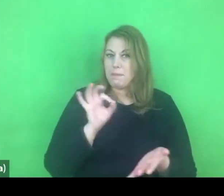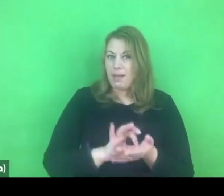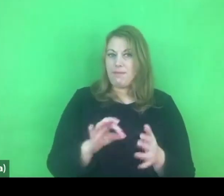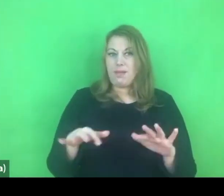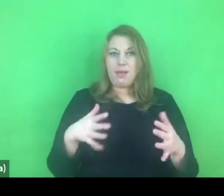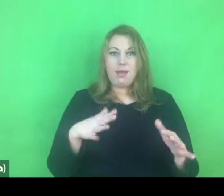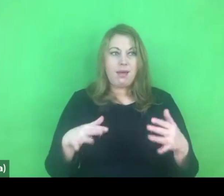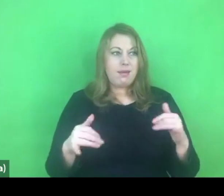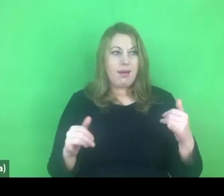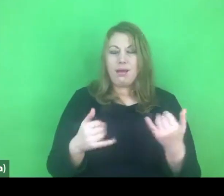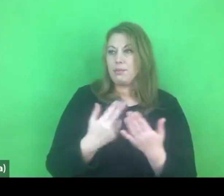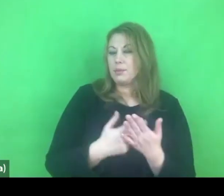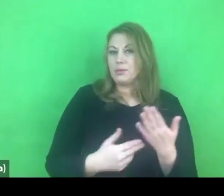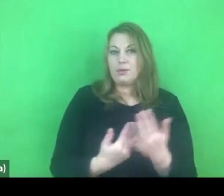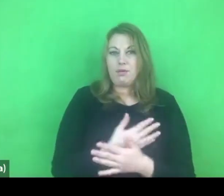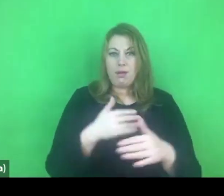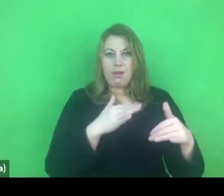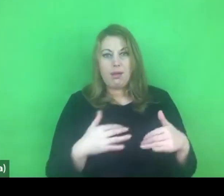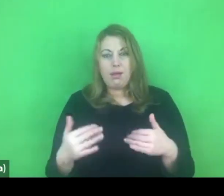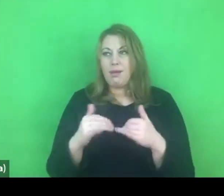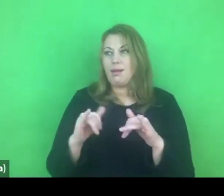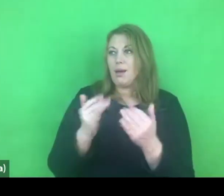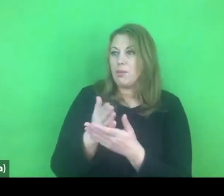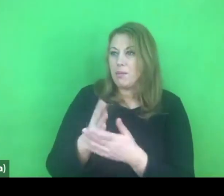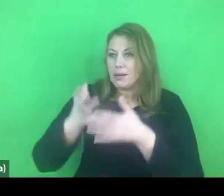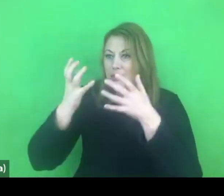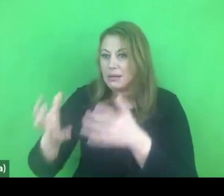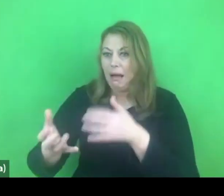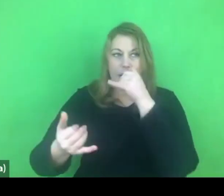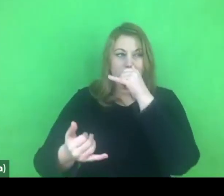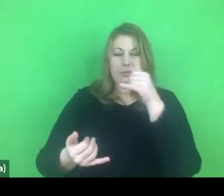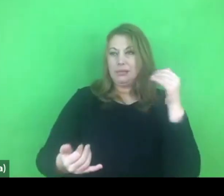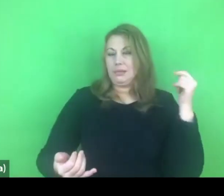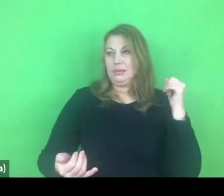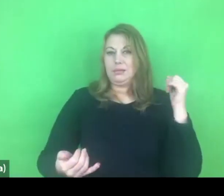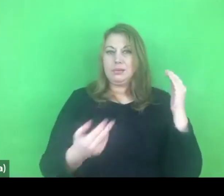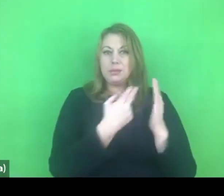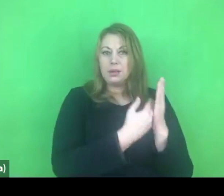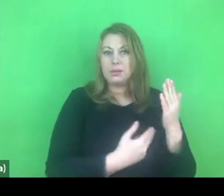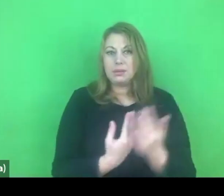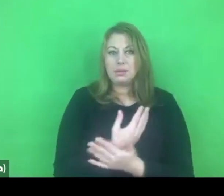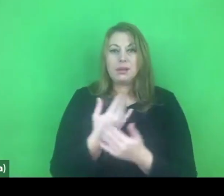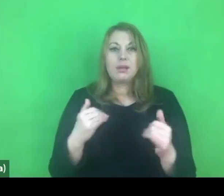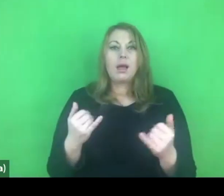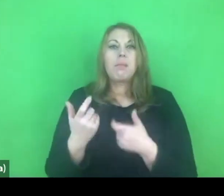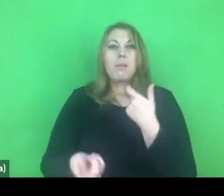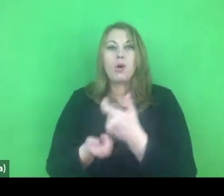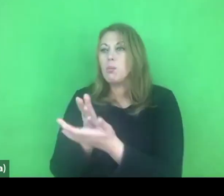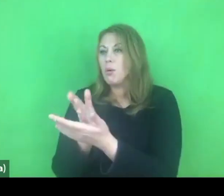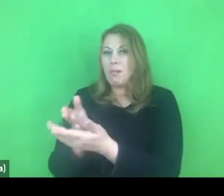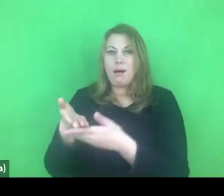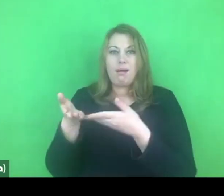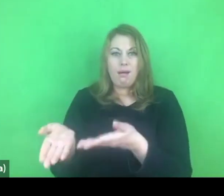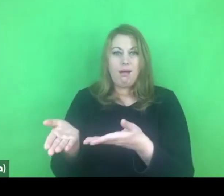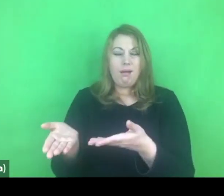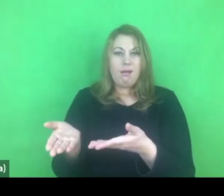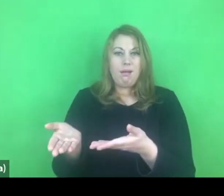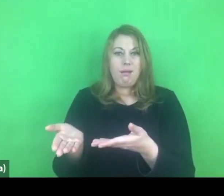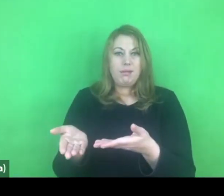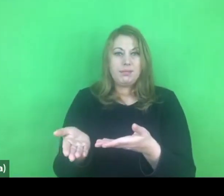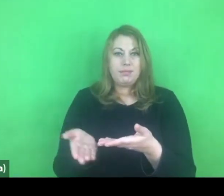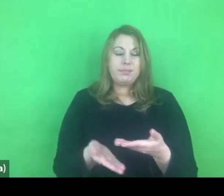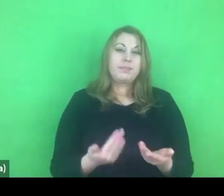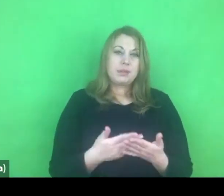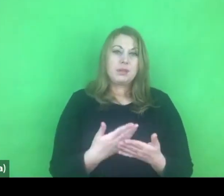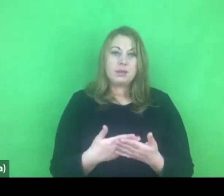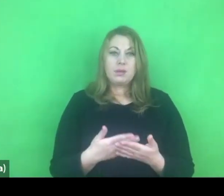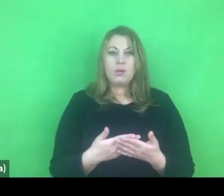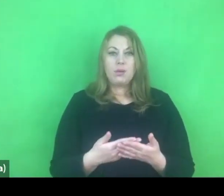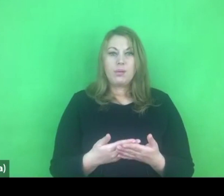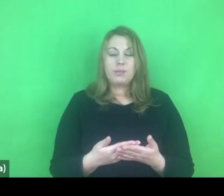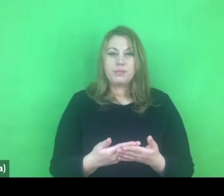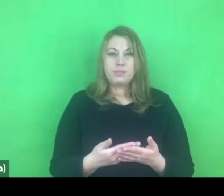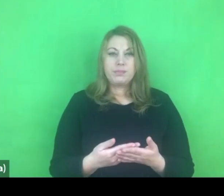Jak myślimy o tym, że te osoby mają budować poczucie bezpieczeństwa w osobach pokrzywdzonych, to w naturalny sposób wydaje się to zagrożone.